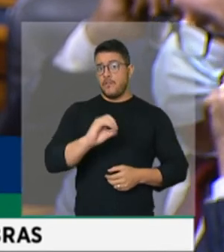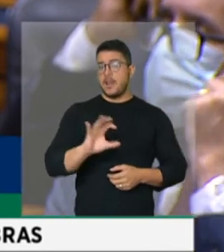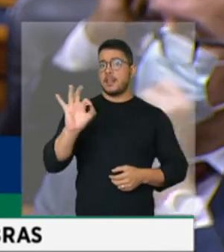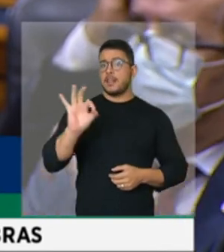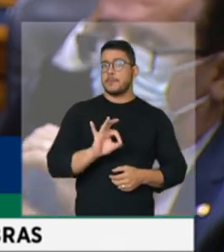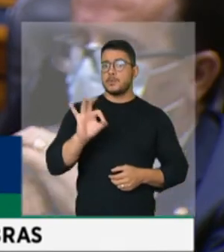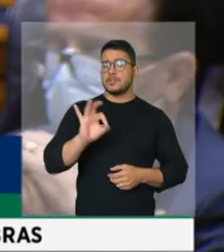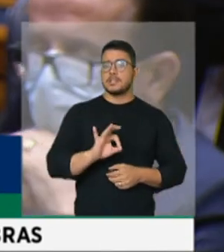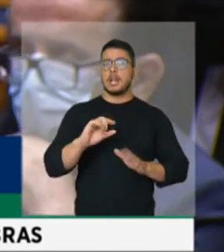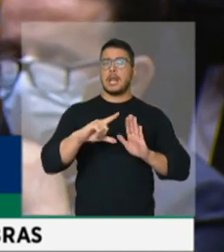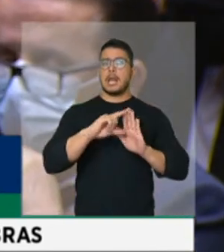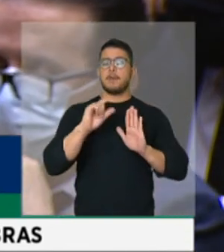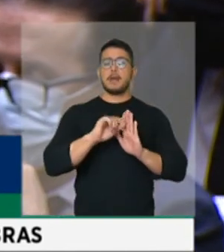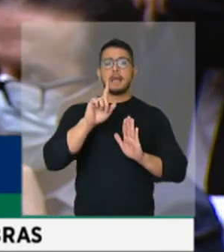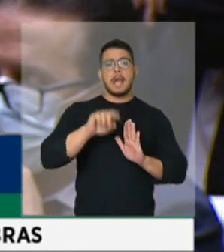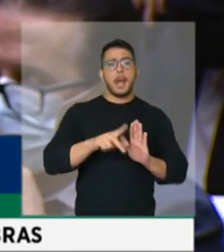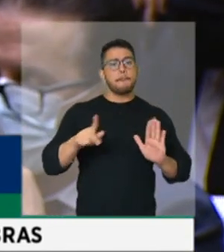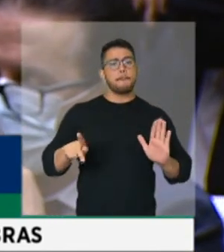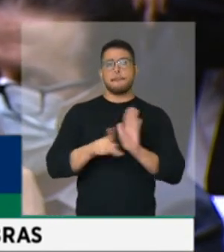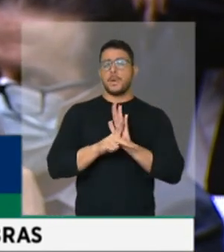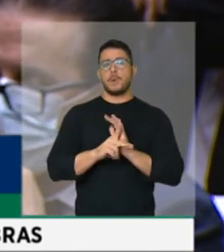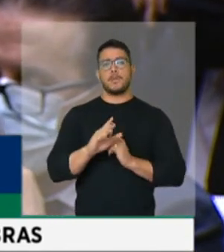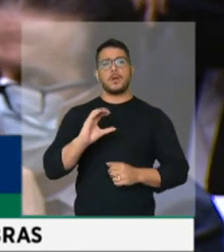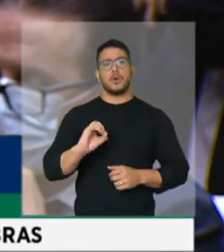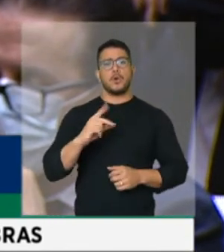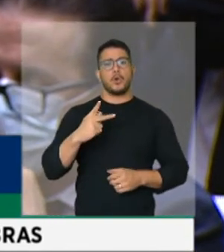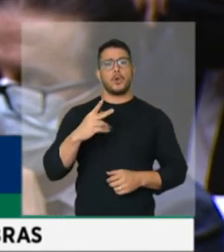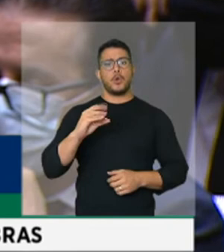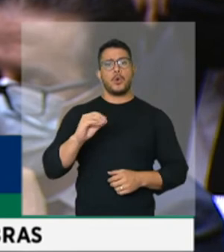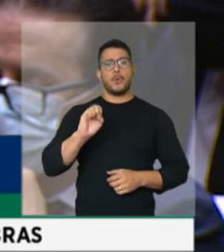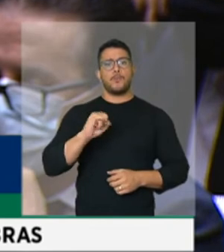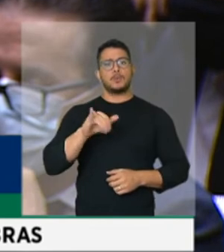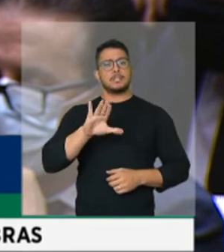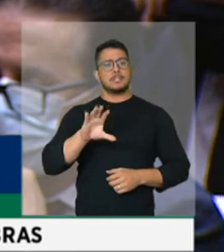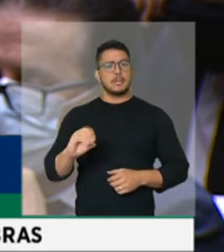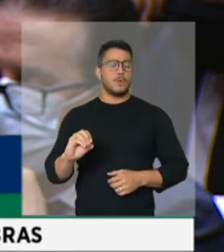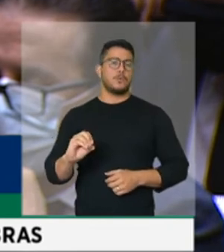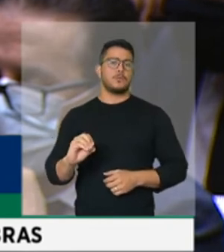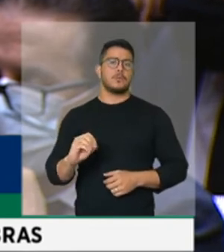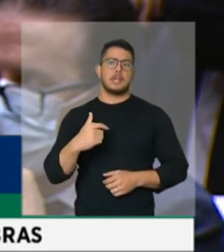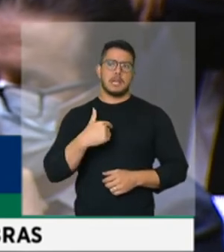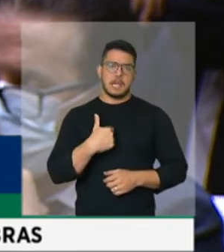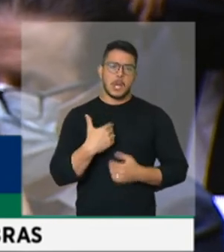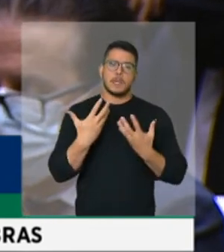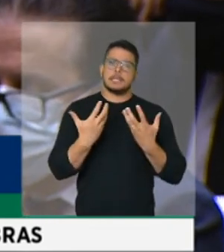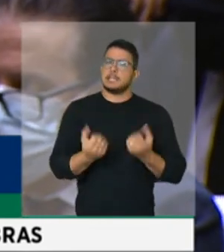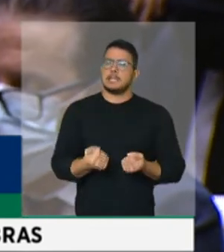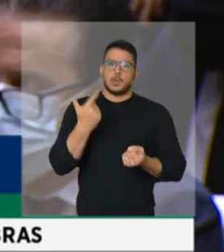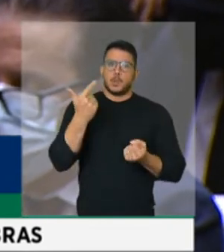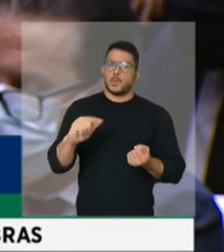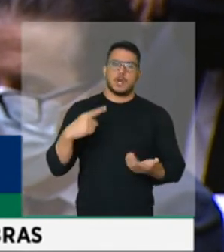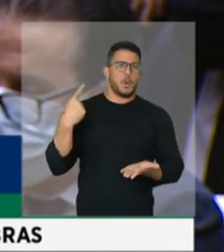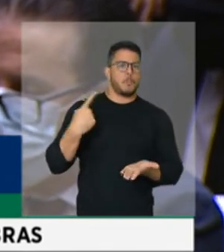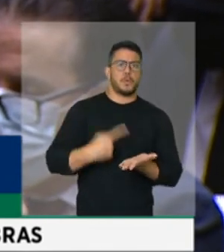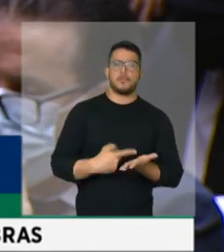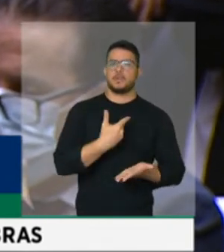ESTAR, COMO ATENDI MEDIDAS 90% DAS EMENDAS QUE ACATEI FORAM DE DEPUTADOS DA OPOSIÇÃO. 90%. ESTOU BANCANDO SEM COMPROMISSO DO GOVERNO DE QUE SEJAM APROVADAS. TÁ AQUI O